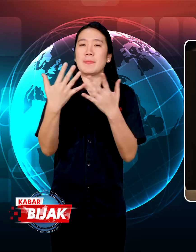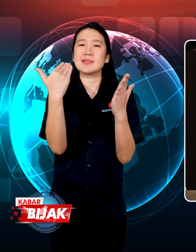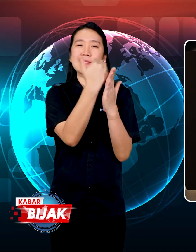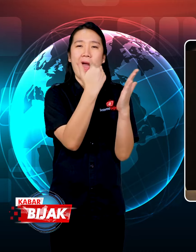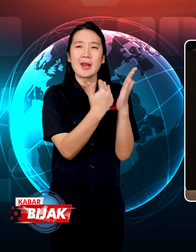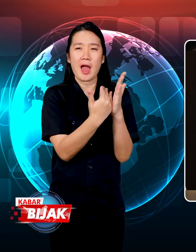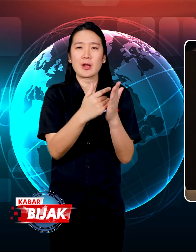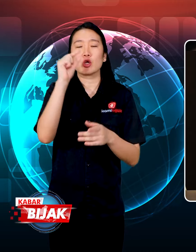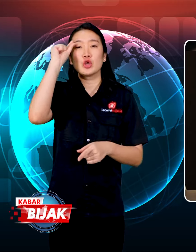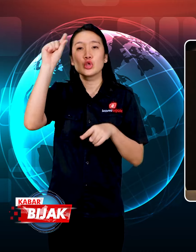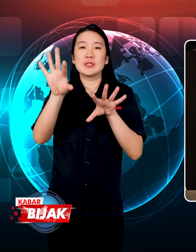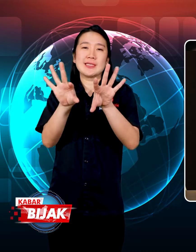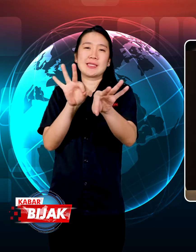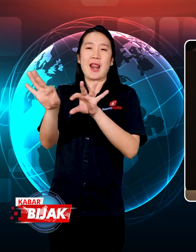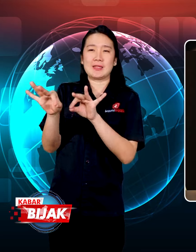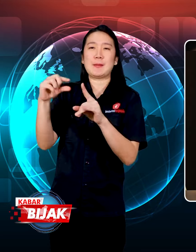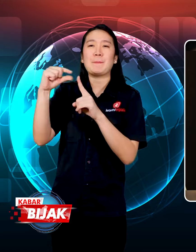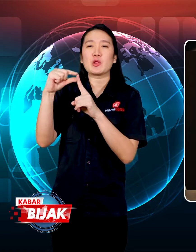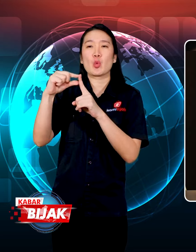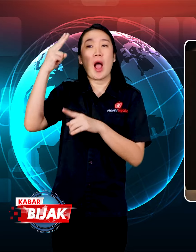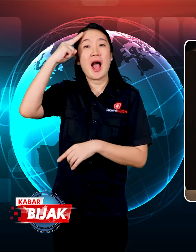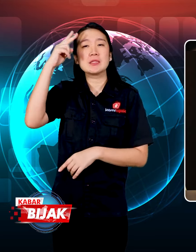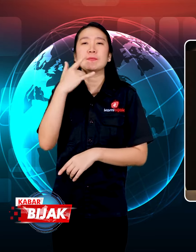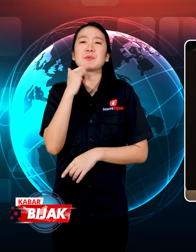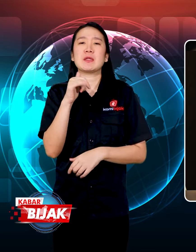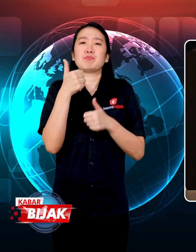beberapa syarat untuk seleksi petugas Haji,